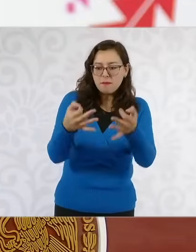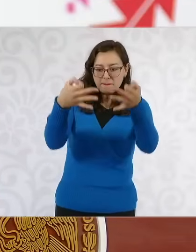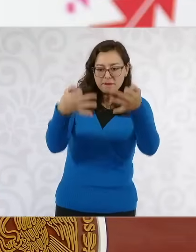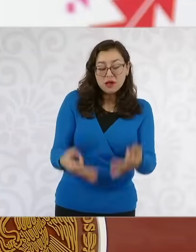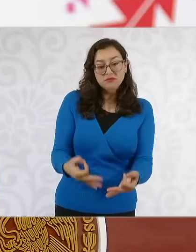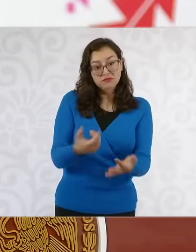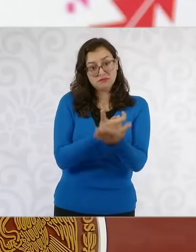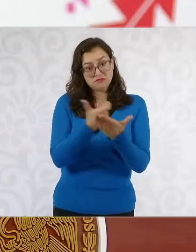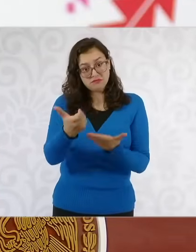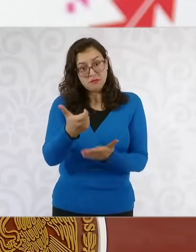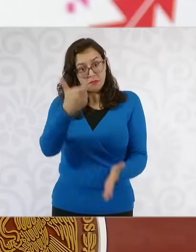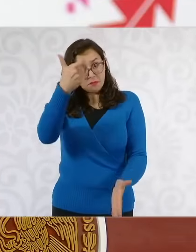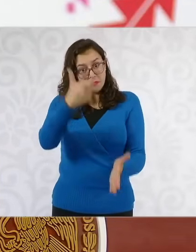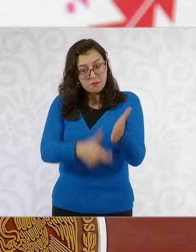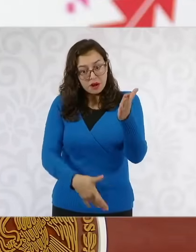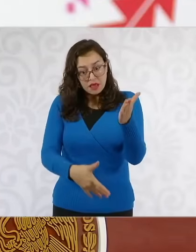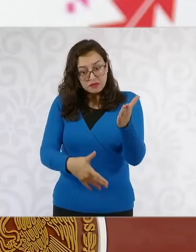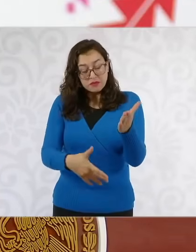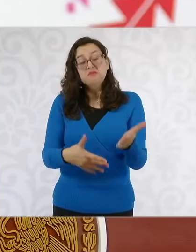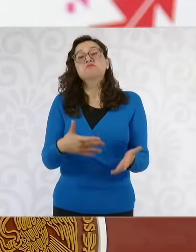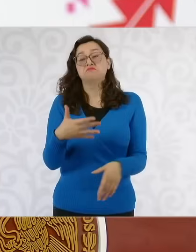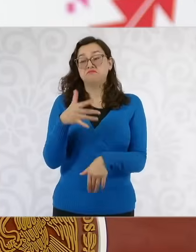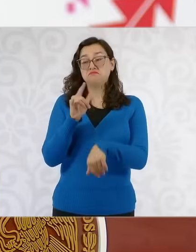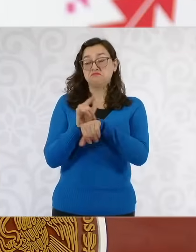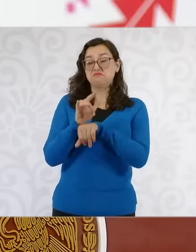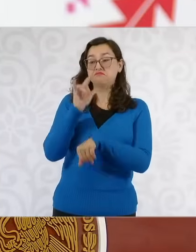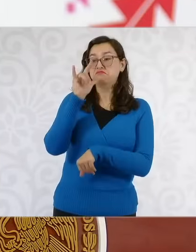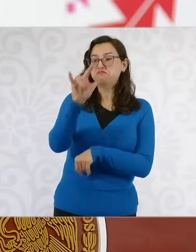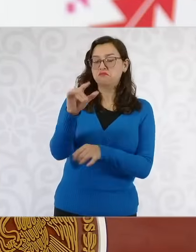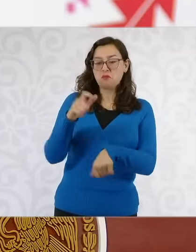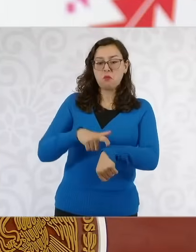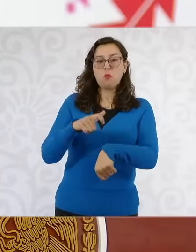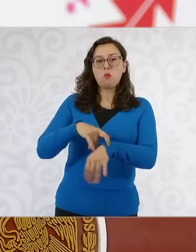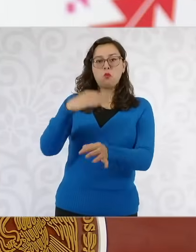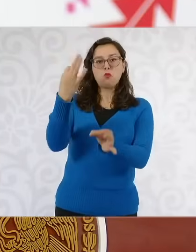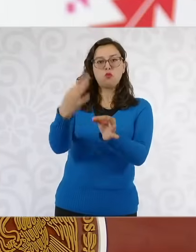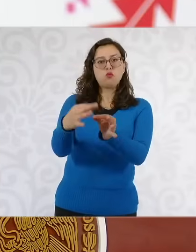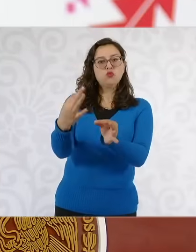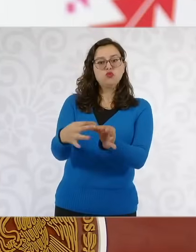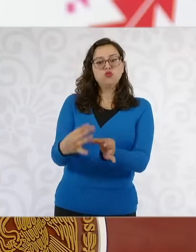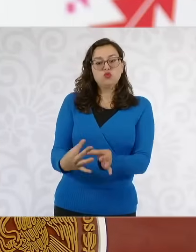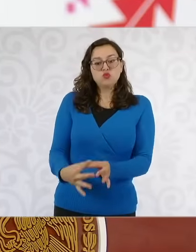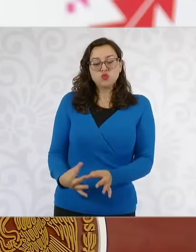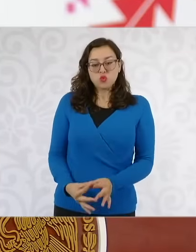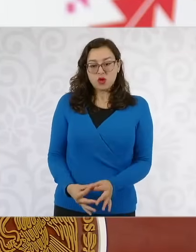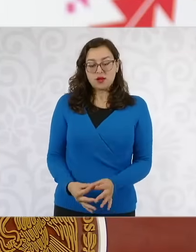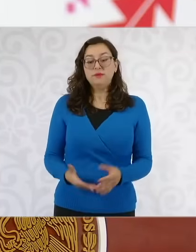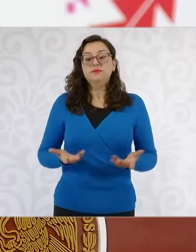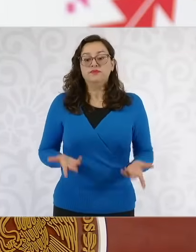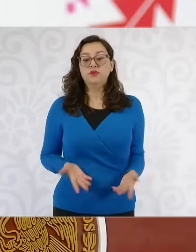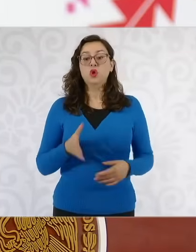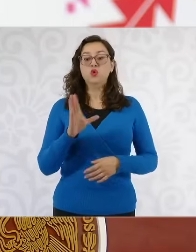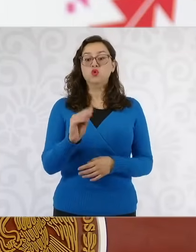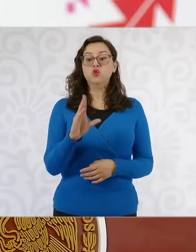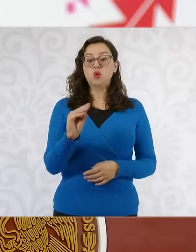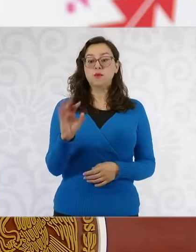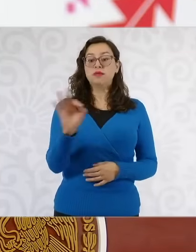la aerolínea más puntual de ia Durante este año alcanzando una puntuación del 90 por de confianza